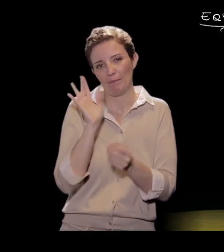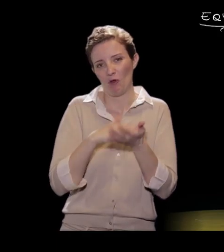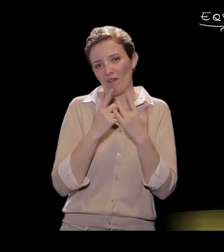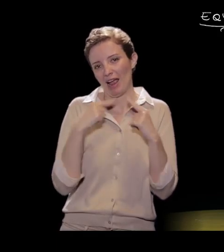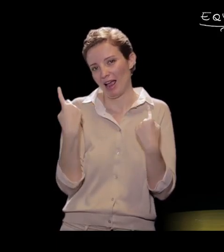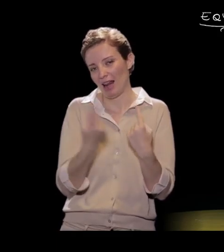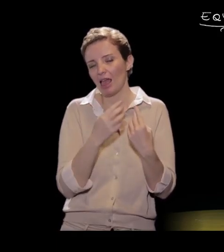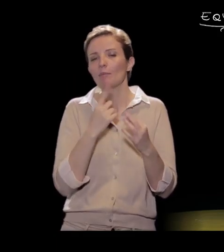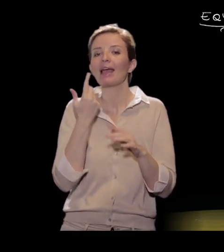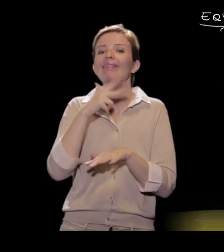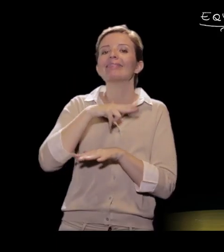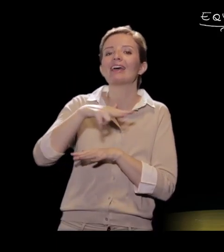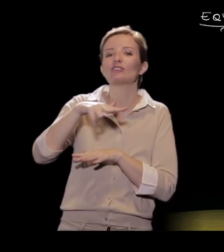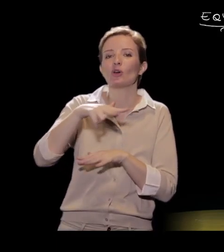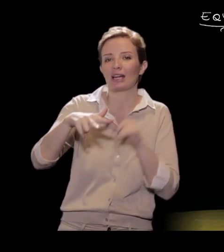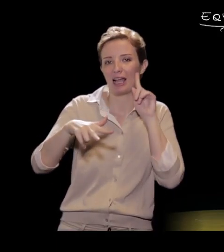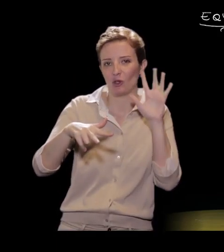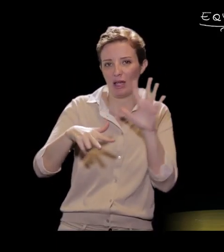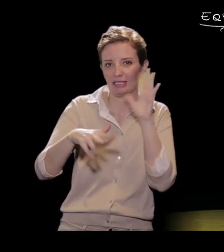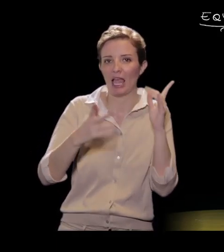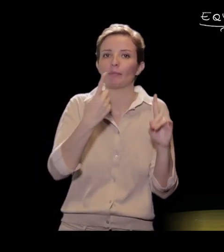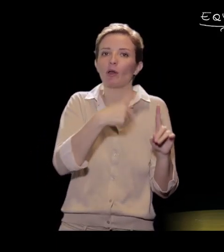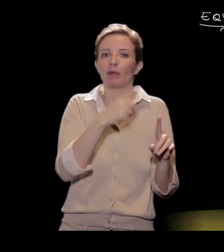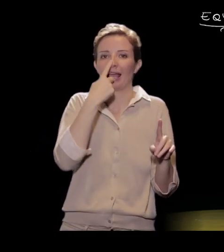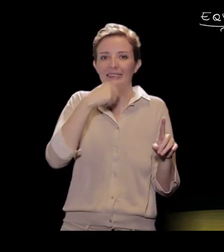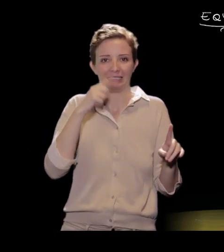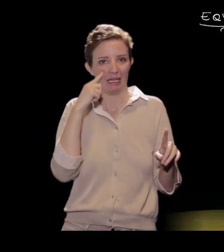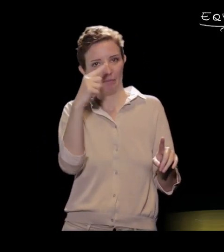Sono equazioni di questo tipo.